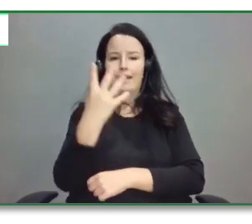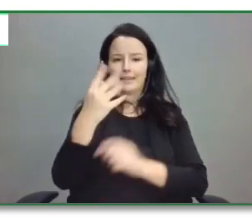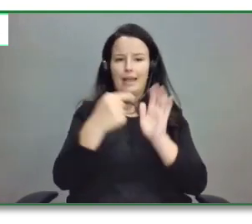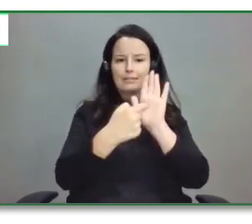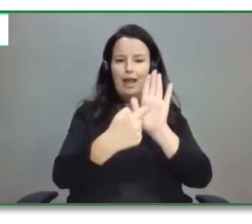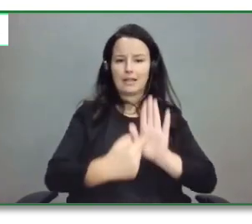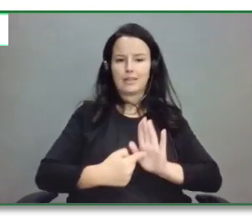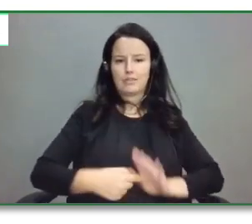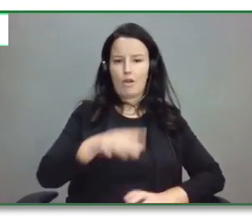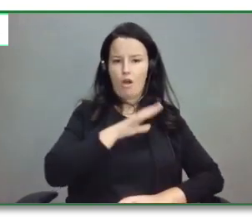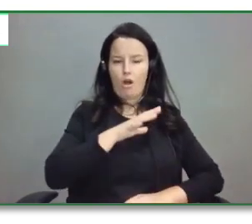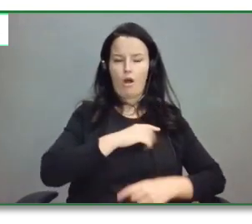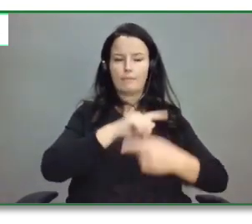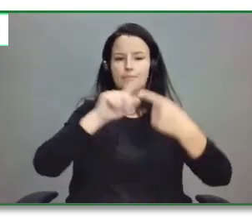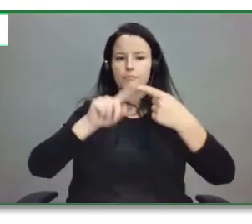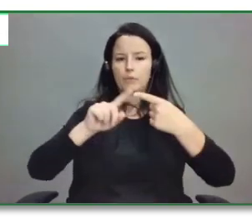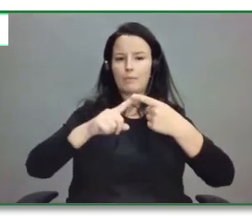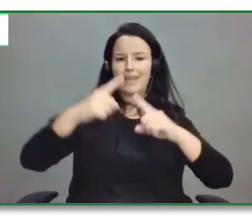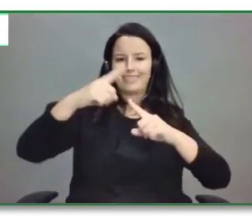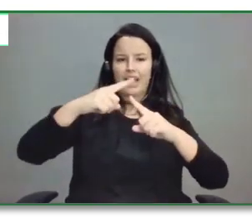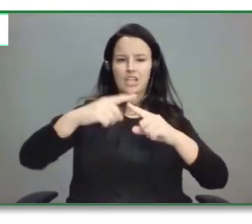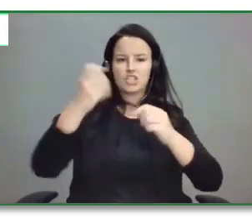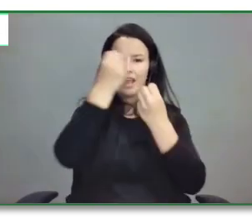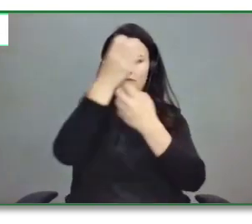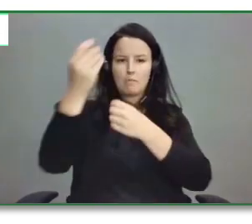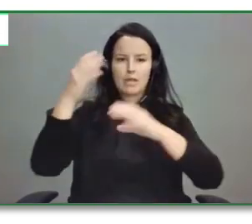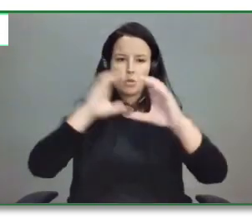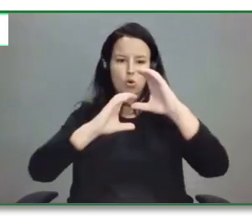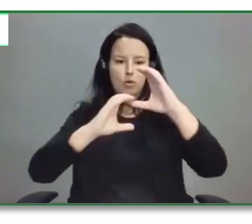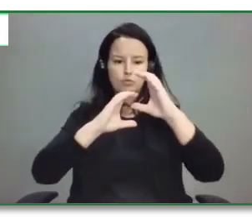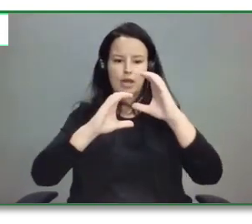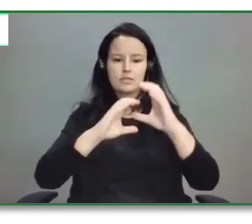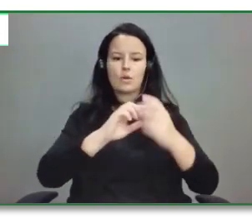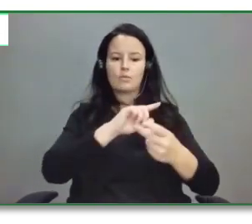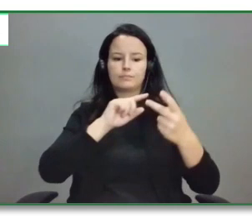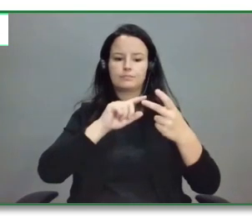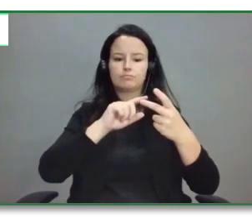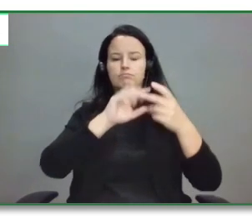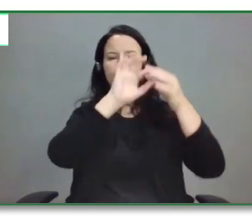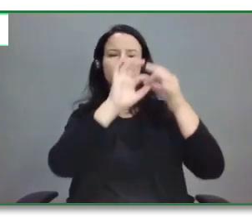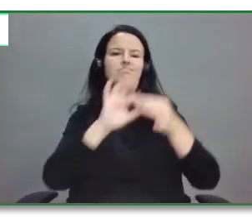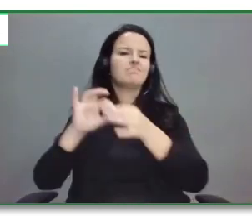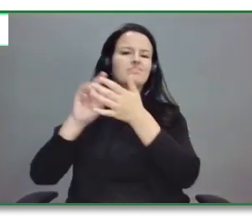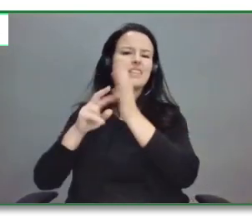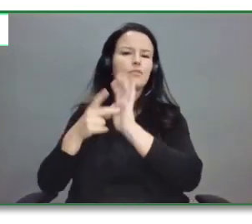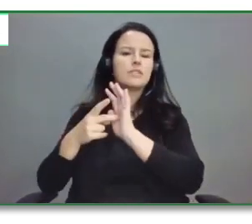technologie d'information la communication